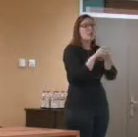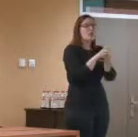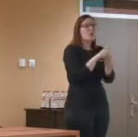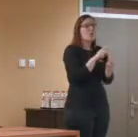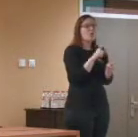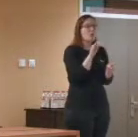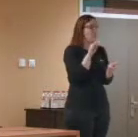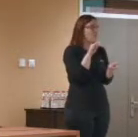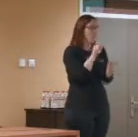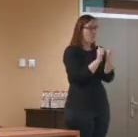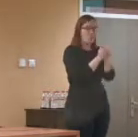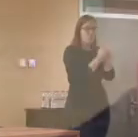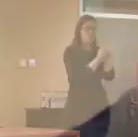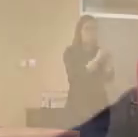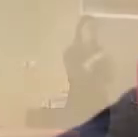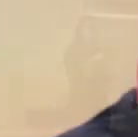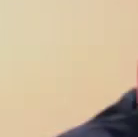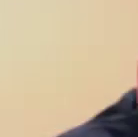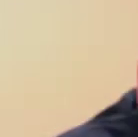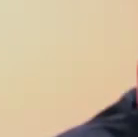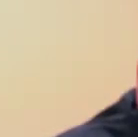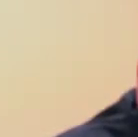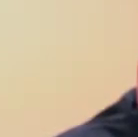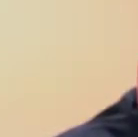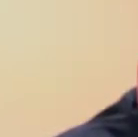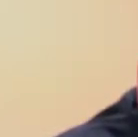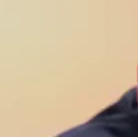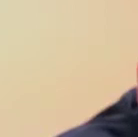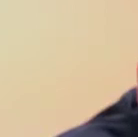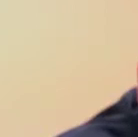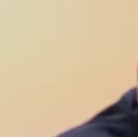hayan tenido los suficientes fondos para poder llevarse a cabo, y no solamente